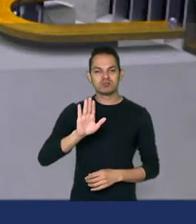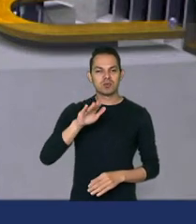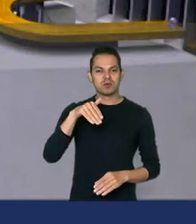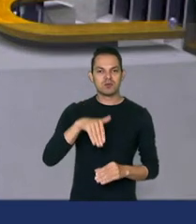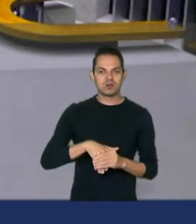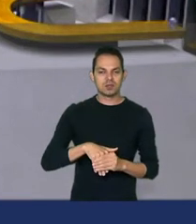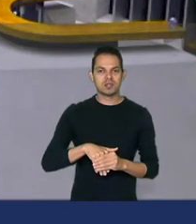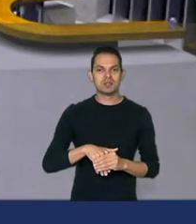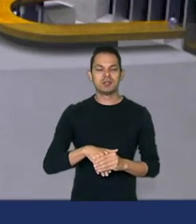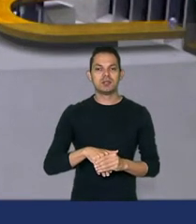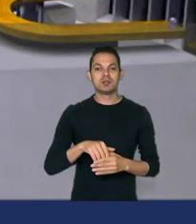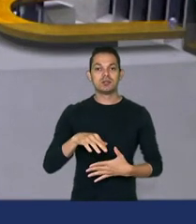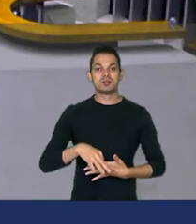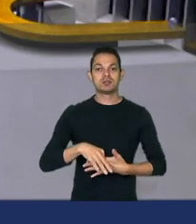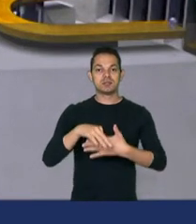ESTÃO NO PROCESSO NOM MAL DE VOTAÇÃO, OS LÍDERES ESTÃO